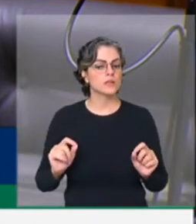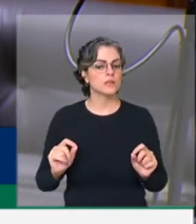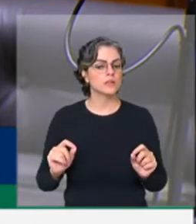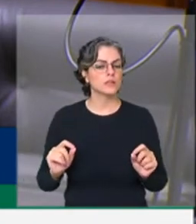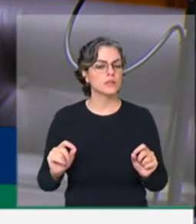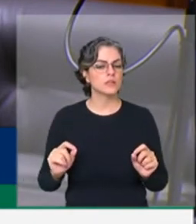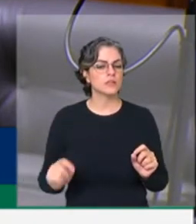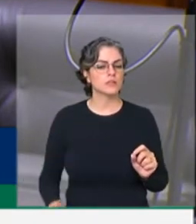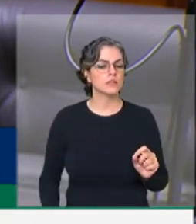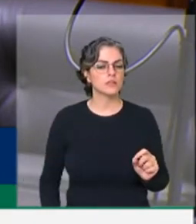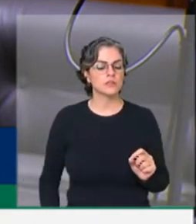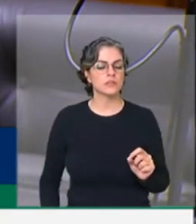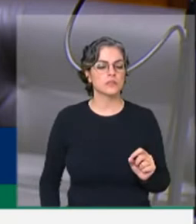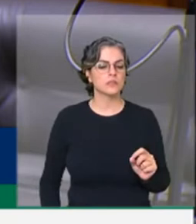SOCIAIS, PRINCIPALMENTE NA-- [INTERRUPÇÃO NO ÁUDIO]